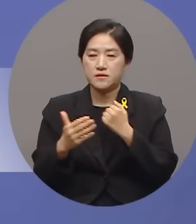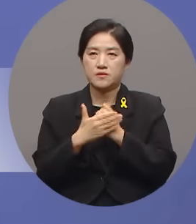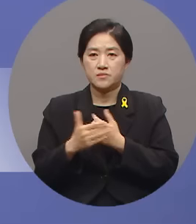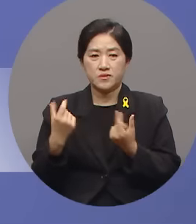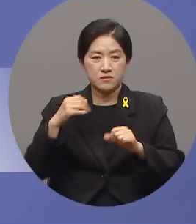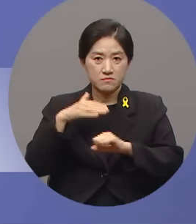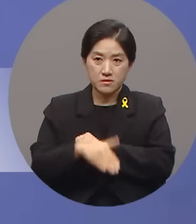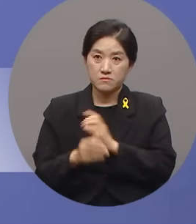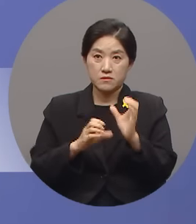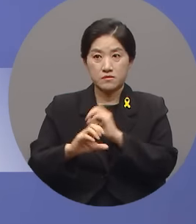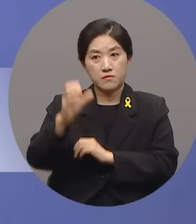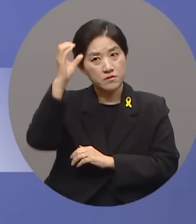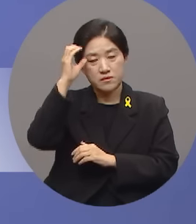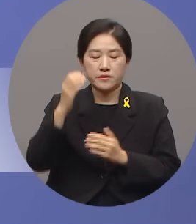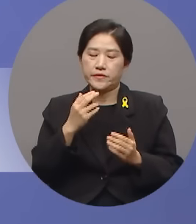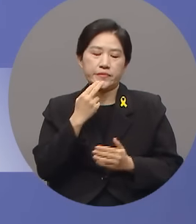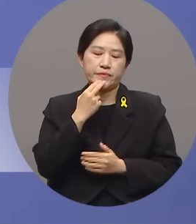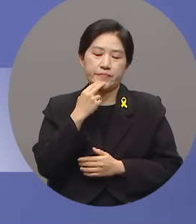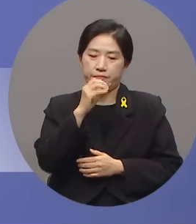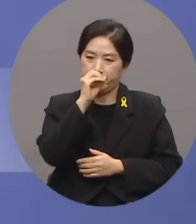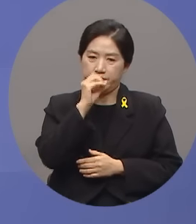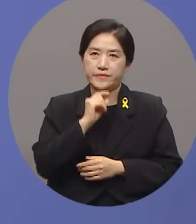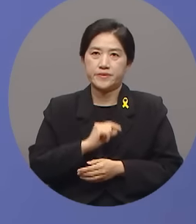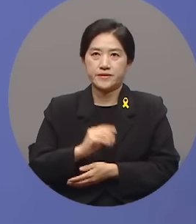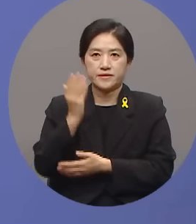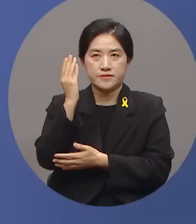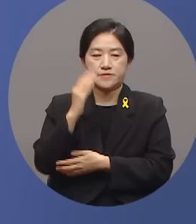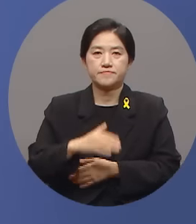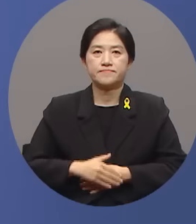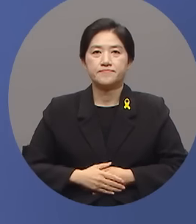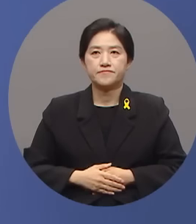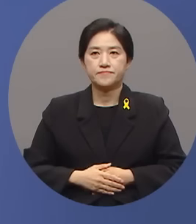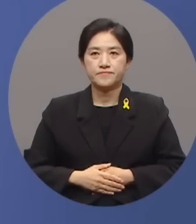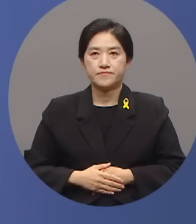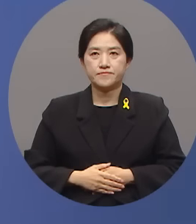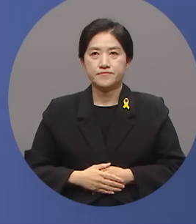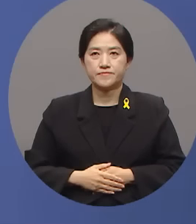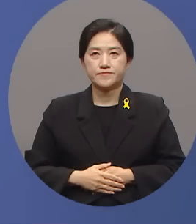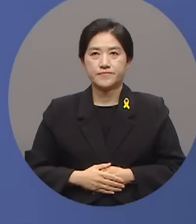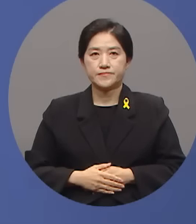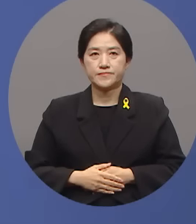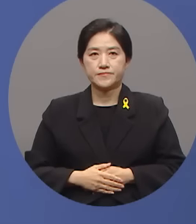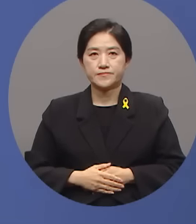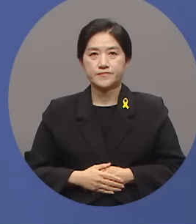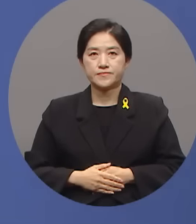명령했지만 윤 대통령은 답이 없었다면서이대로라면 더 기대할 것이 없다고 비판했습니다. MBC 뉴스 이용주입니다.